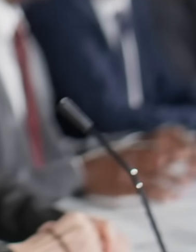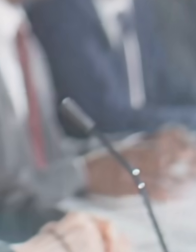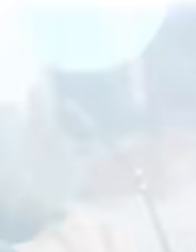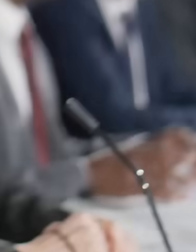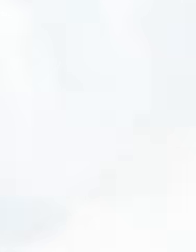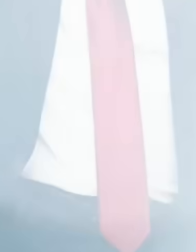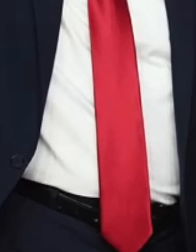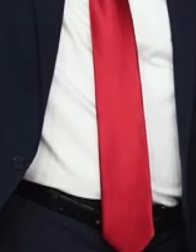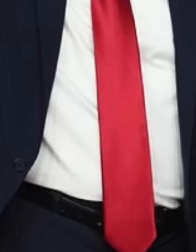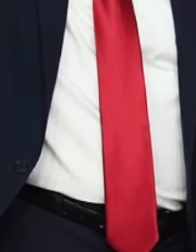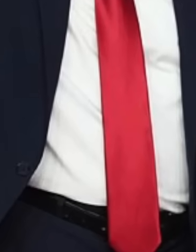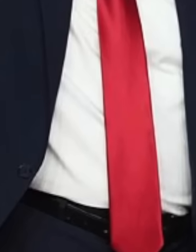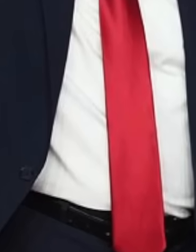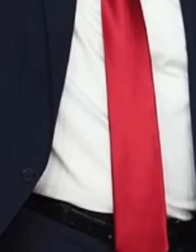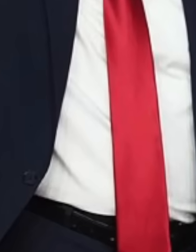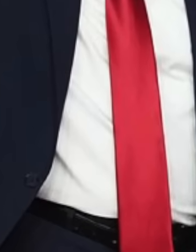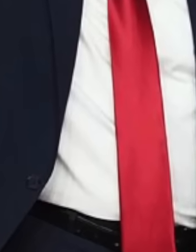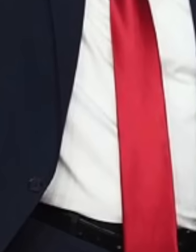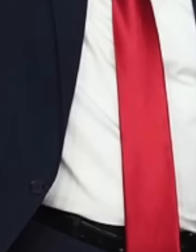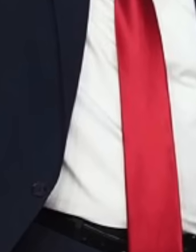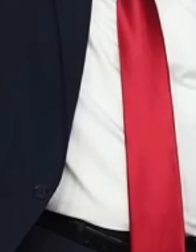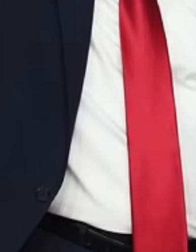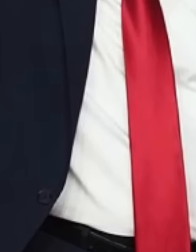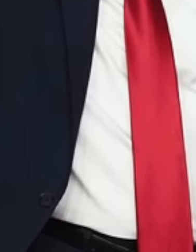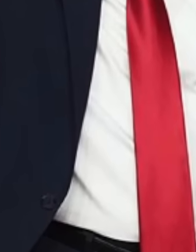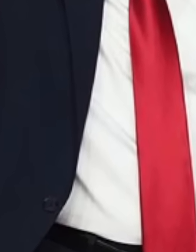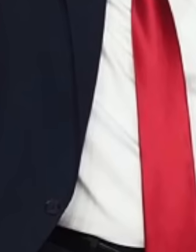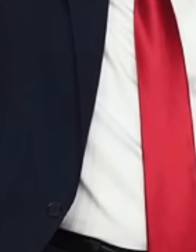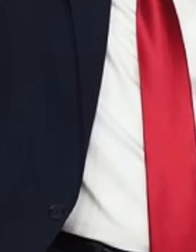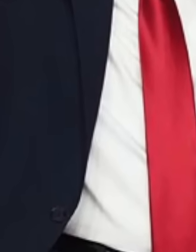El posible encuentro entre Donald Trump y Claudia Shabom se llevará a cabo en medio de